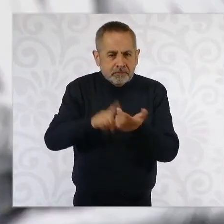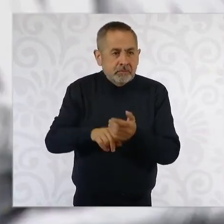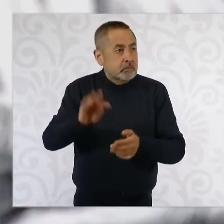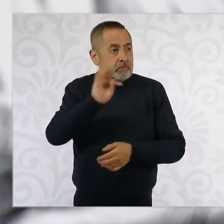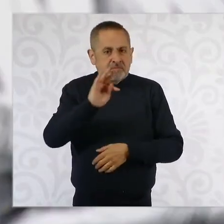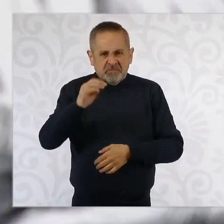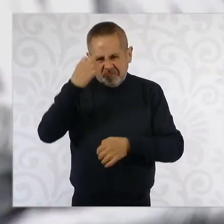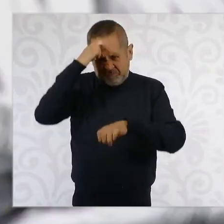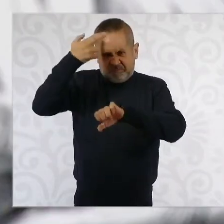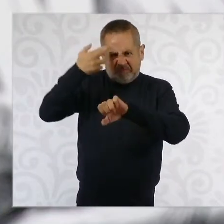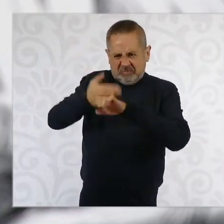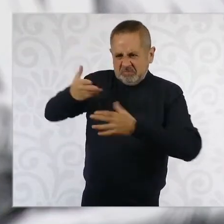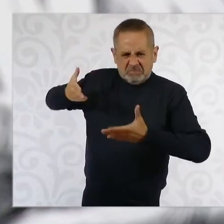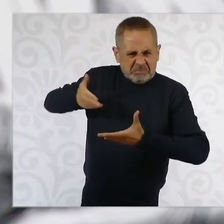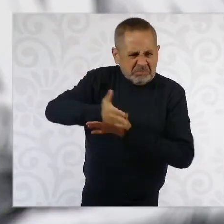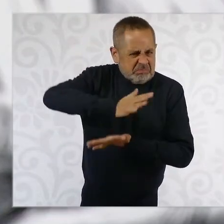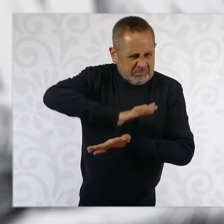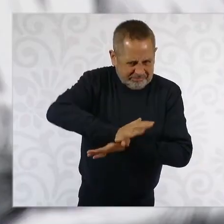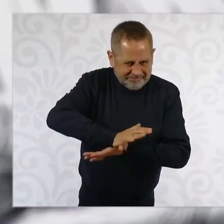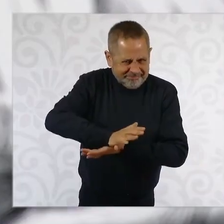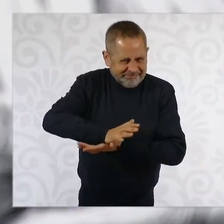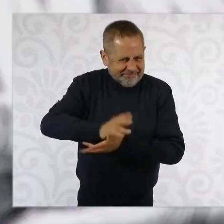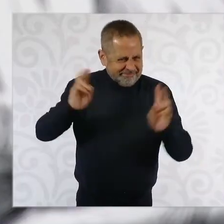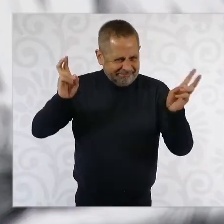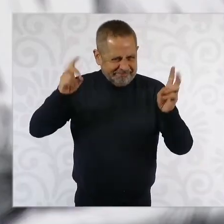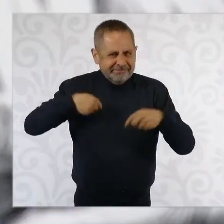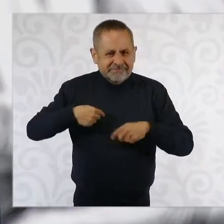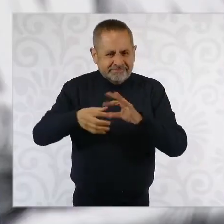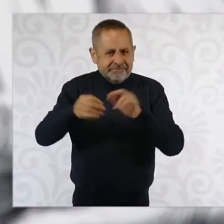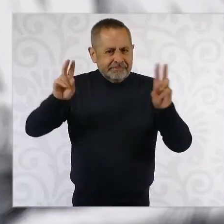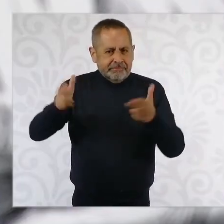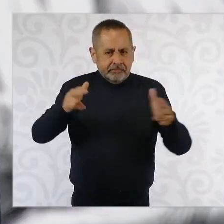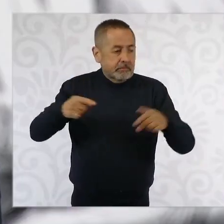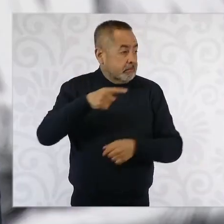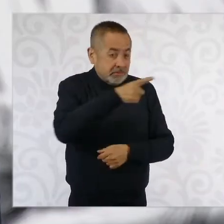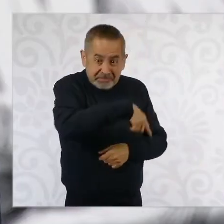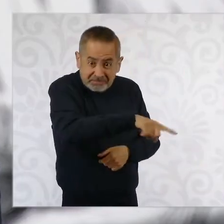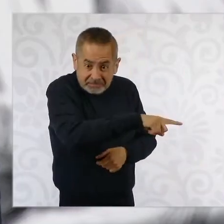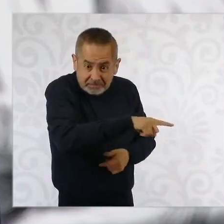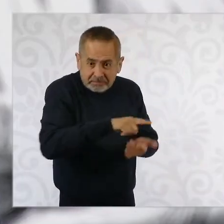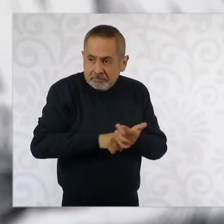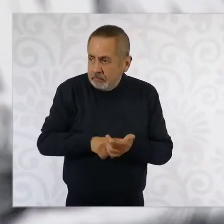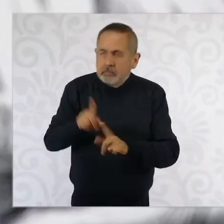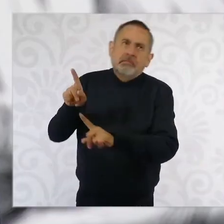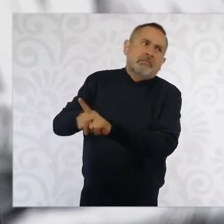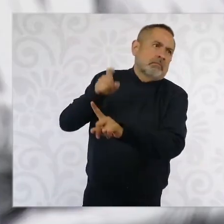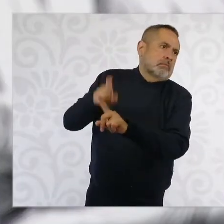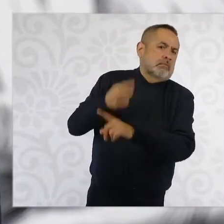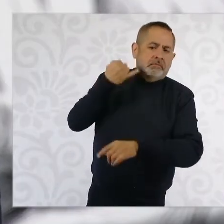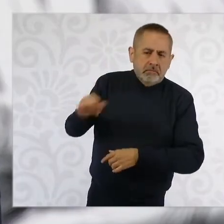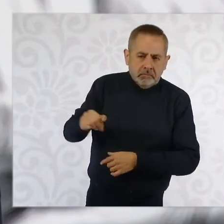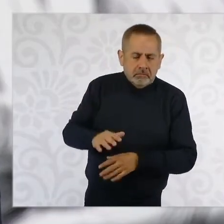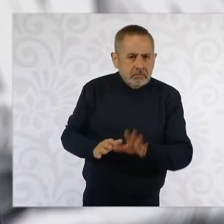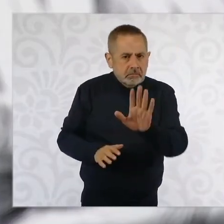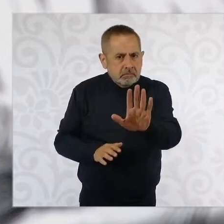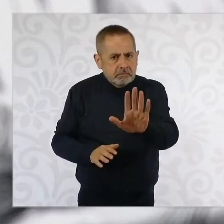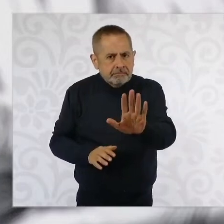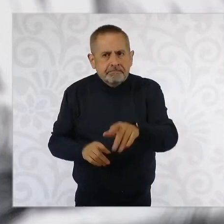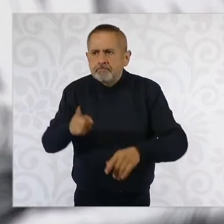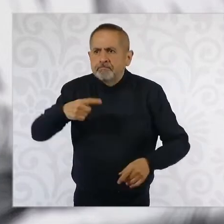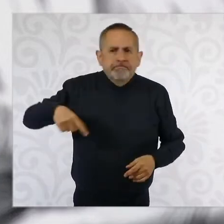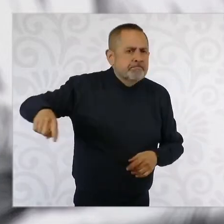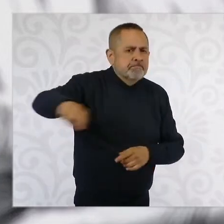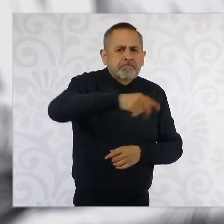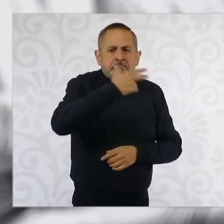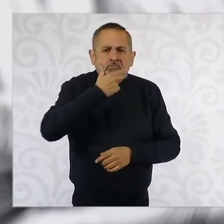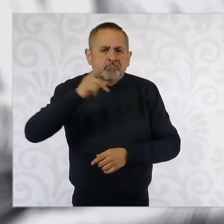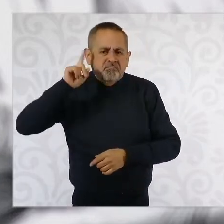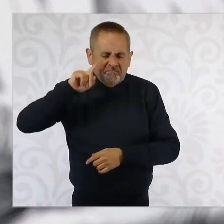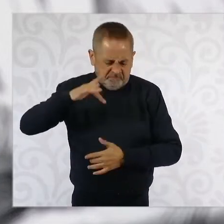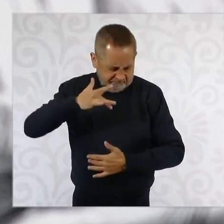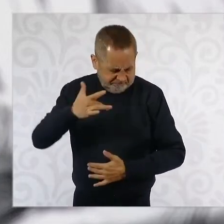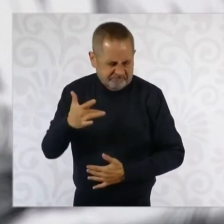enemigo algunos se burlaron pero es algo que está en el corazón de las y los mexicanos